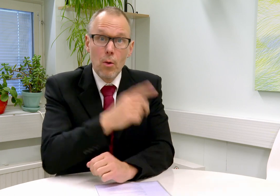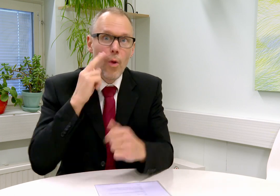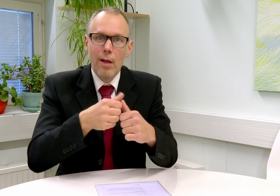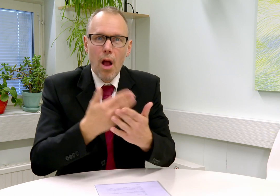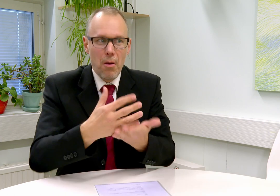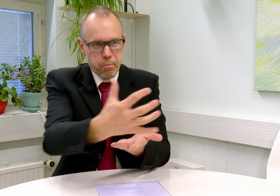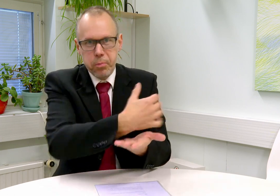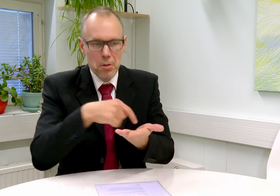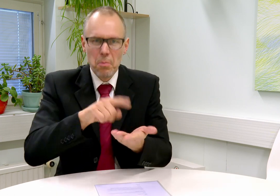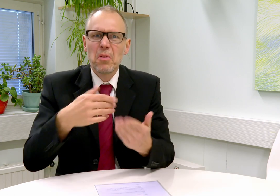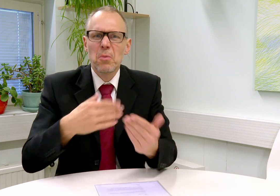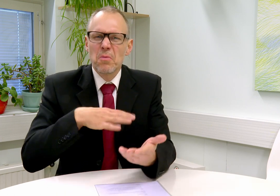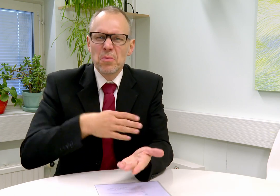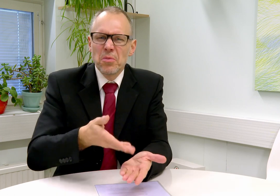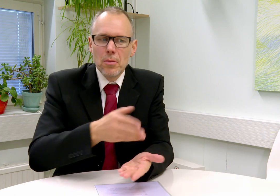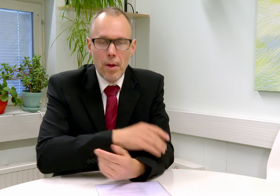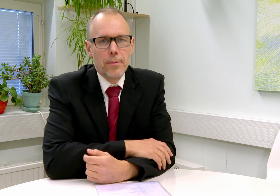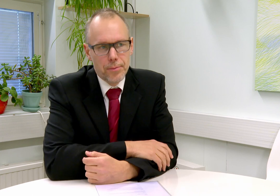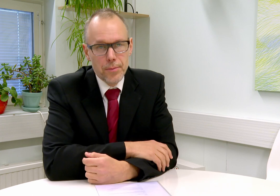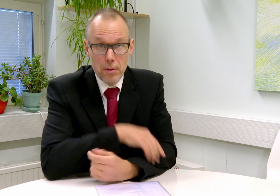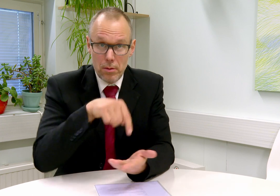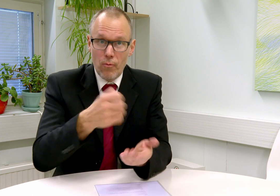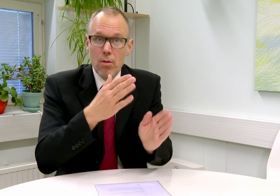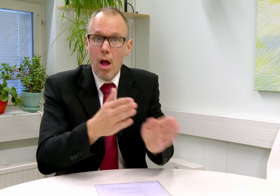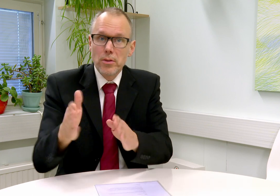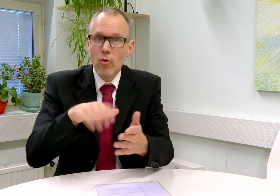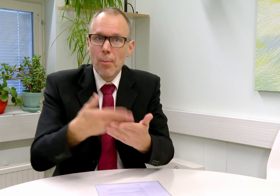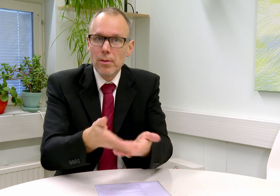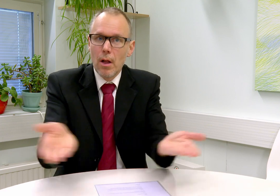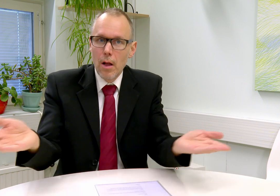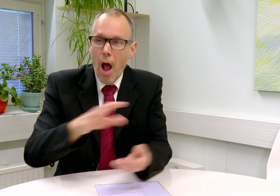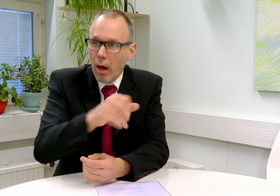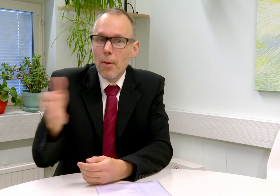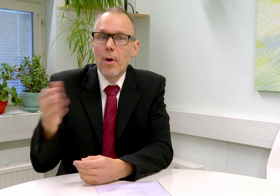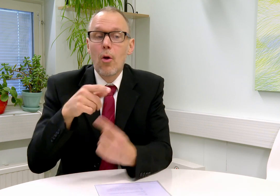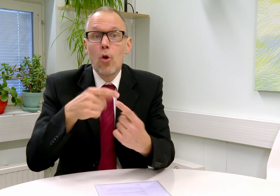Kuurojen Liiton keräämillä varoilla järjestetään kaikenlaista toimintaa -